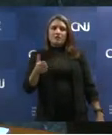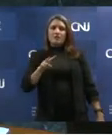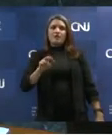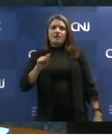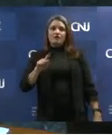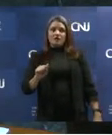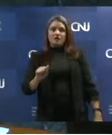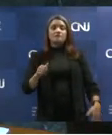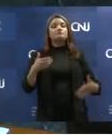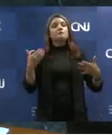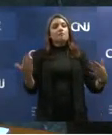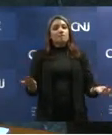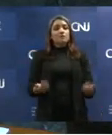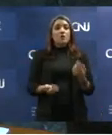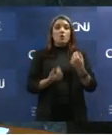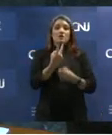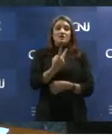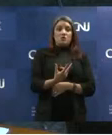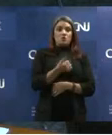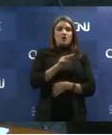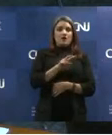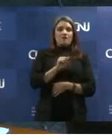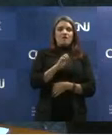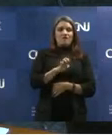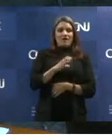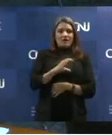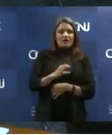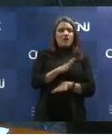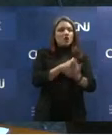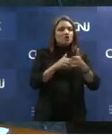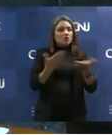que todo o acervo processual referente à execução das penas.